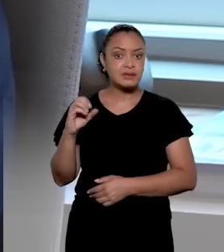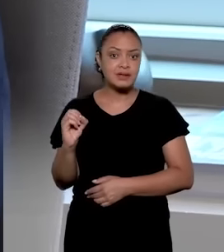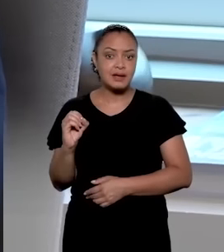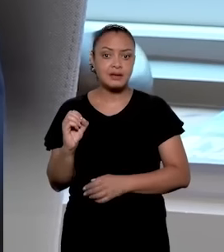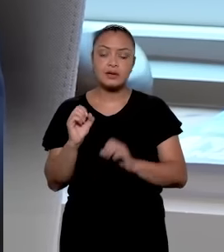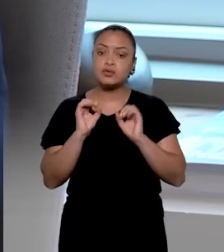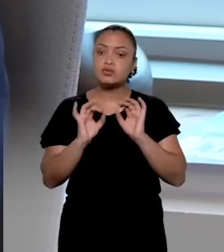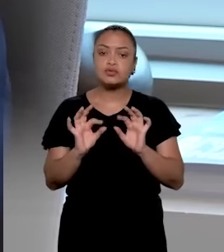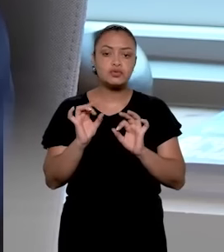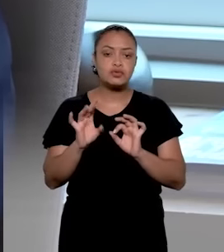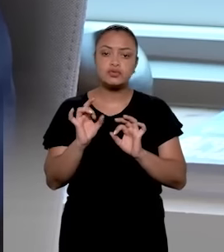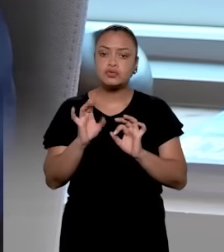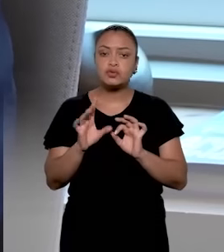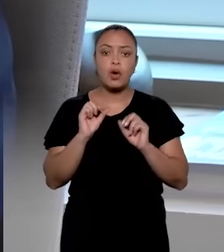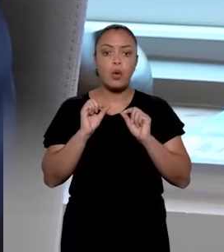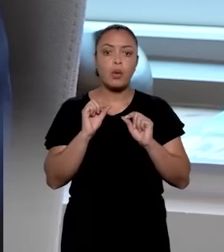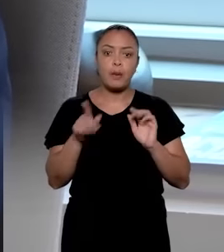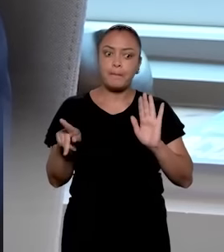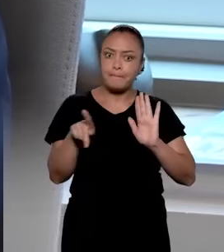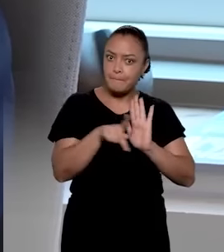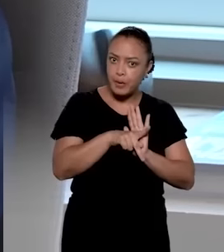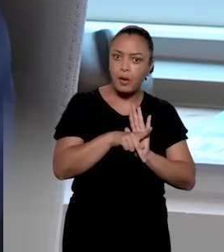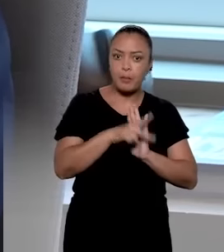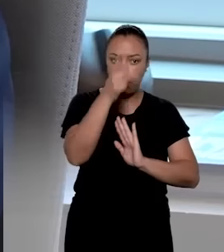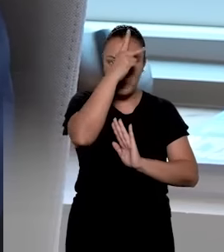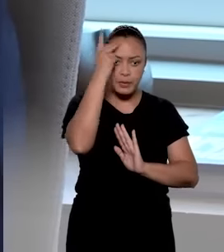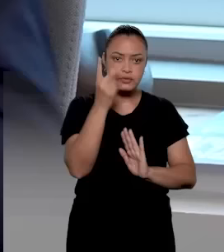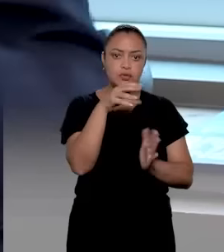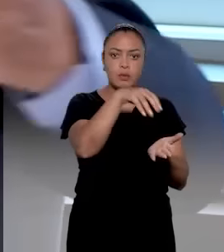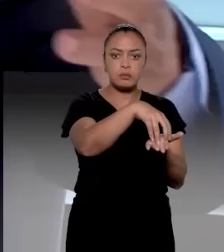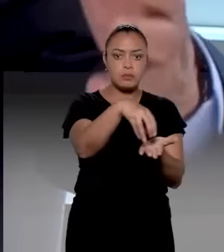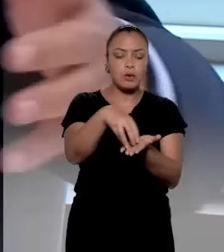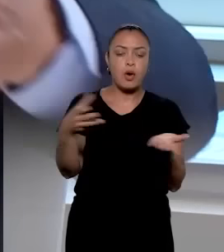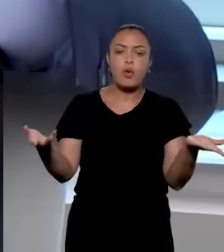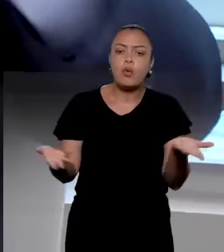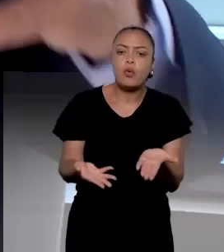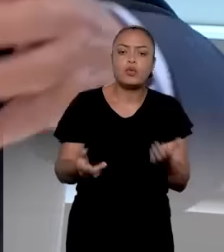só tinha serraria de capixaba... era tudo capixaba! Hoje é soja, milho,